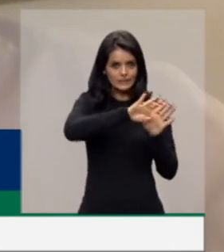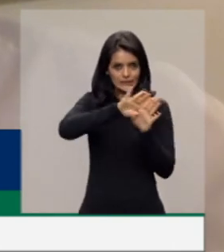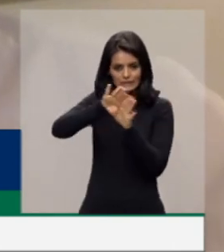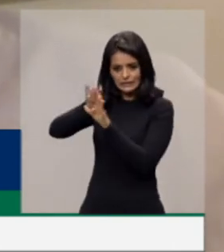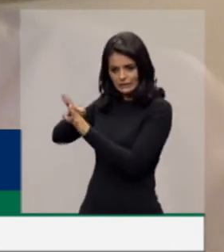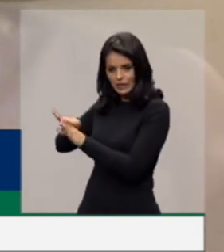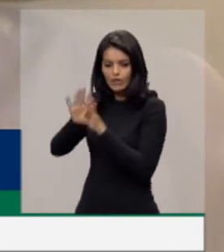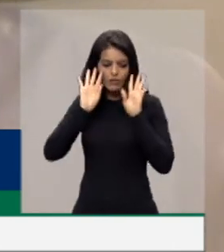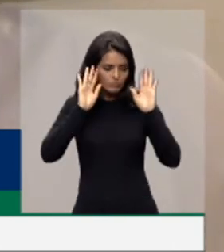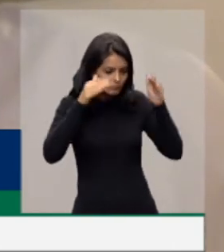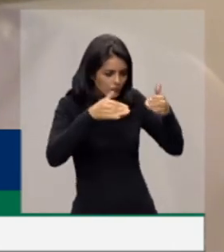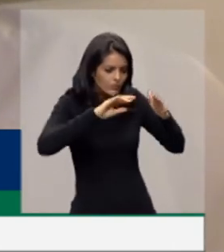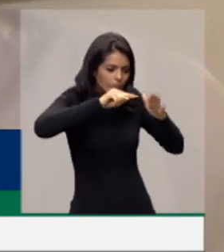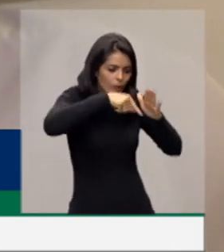RELATOR DEPUTADO LÉO MORAES,